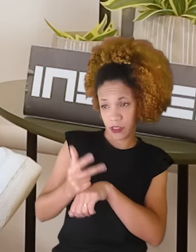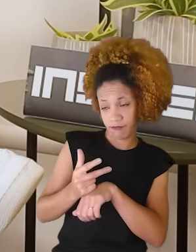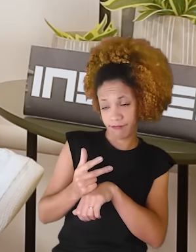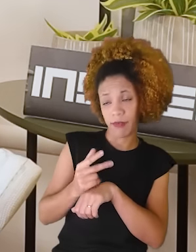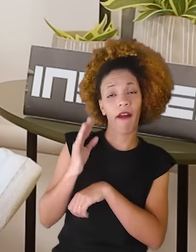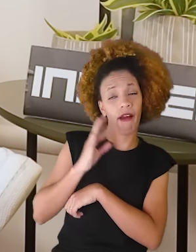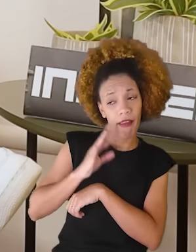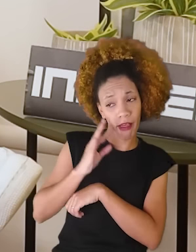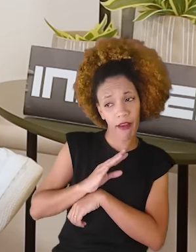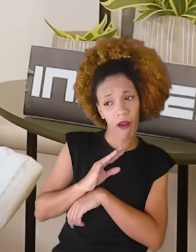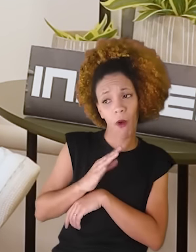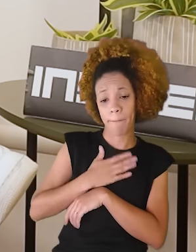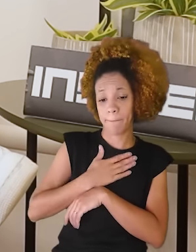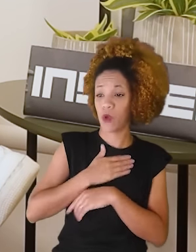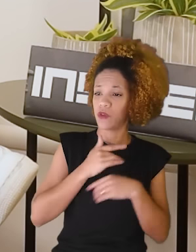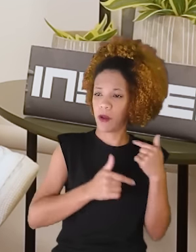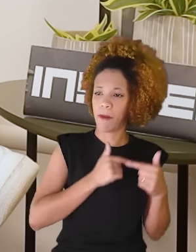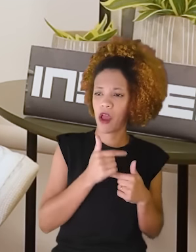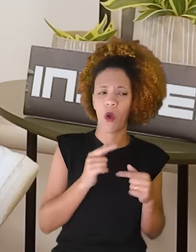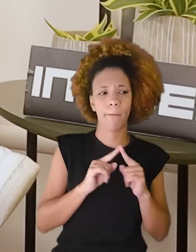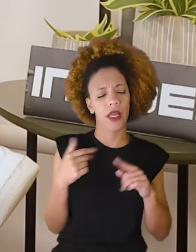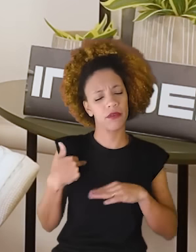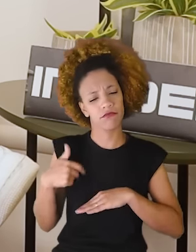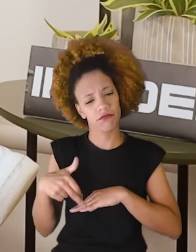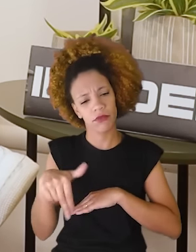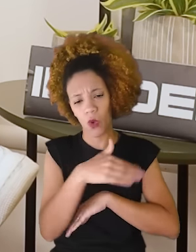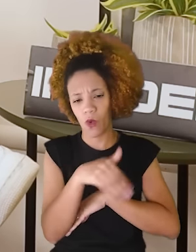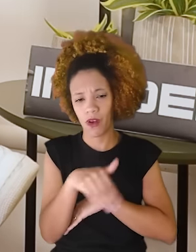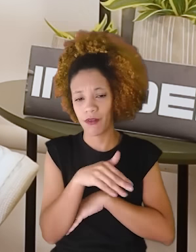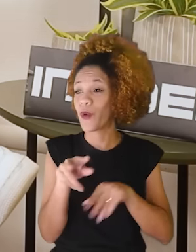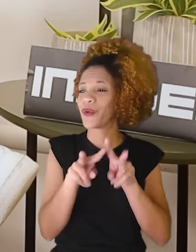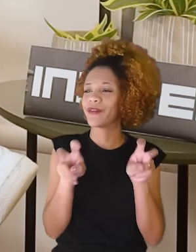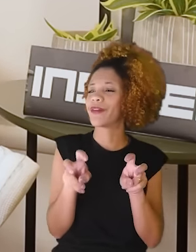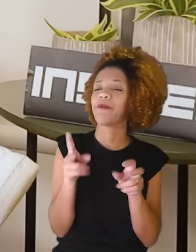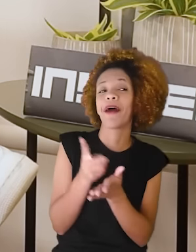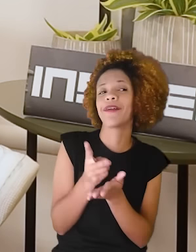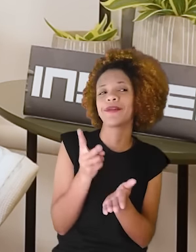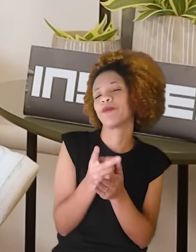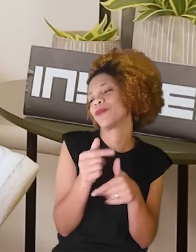legal gosto PR caramba mas é meu trabalho sim e aí quando eu vou na rua o assunto é sempre o trabalho